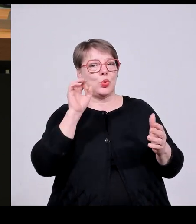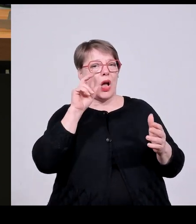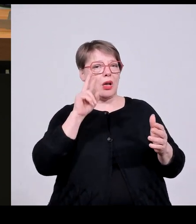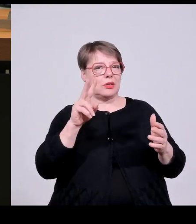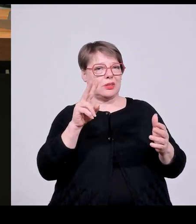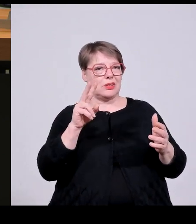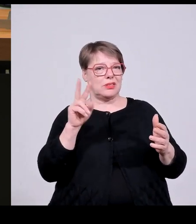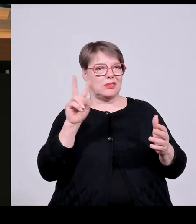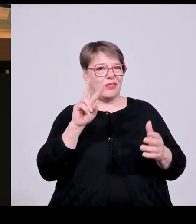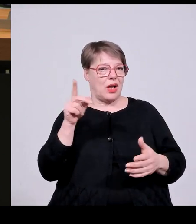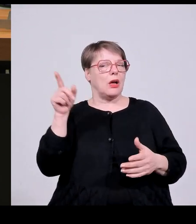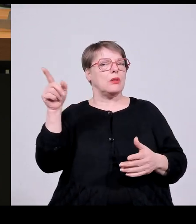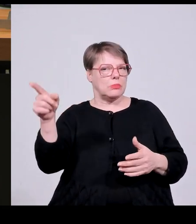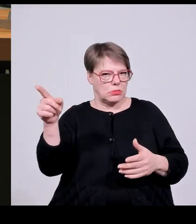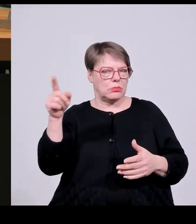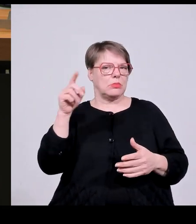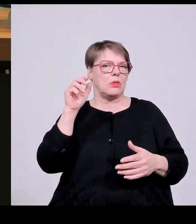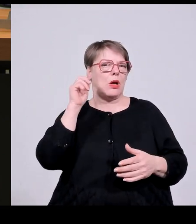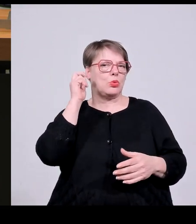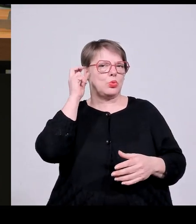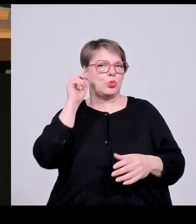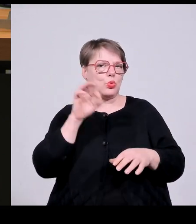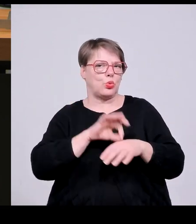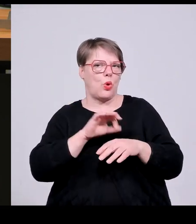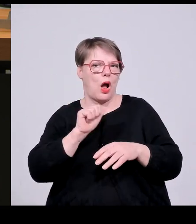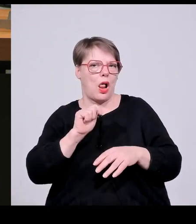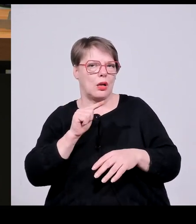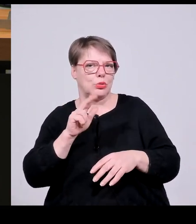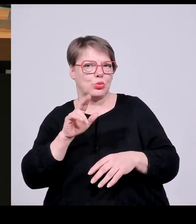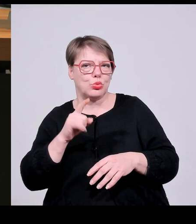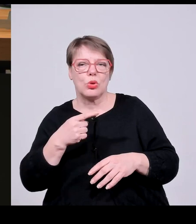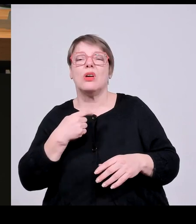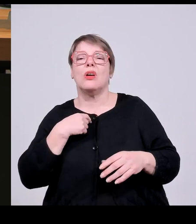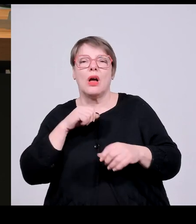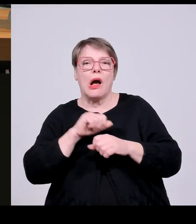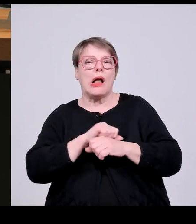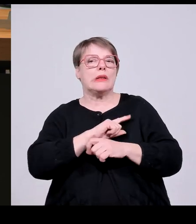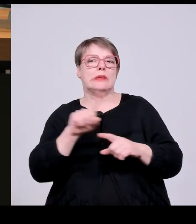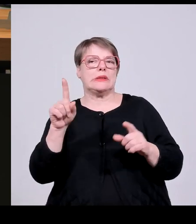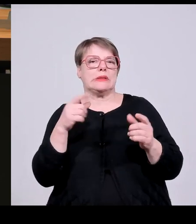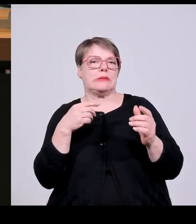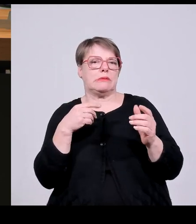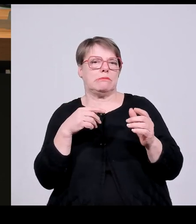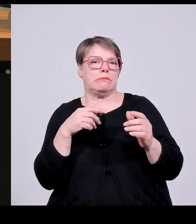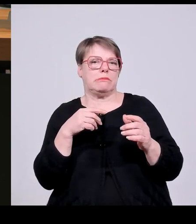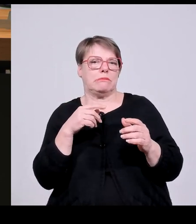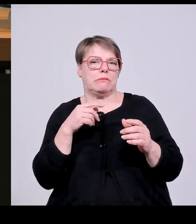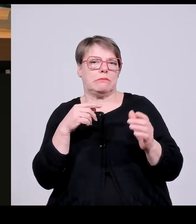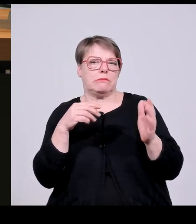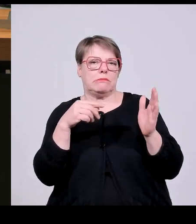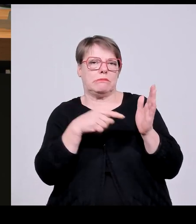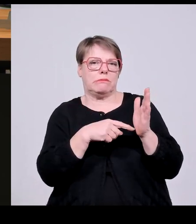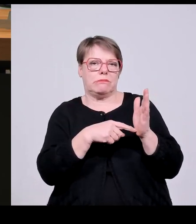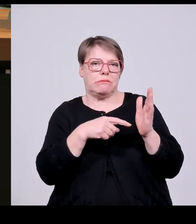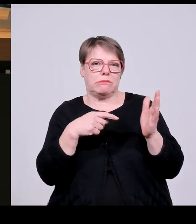Kleingärtner zu vertrösten. Seit Jahrzehnten erzählt die SPD was davon, dass sie unbedingt die Kleingärten schützen möchte.